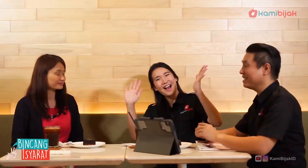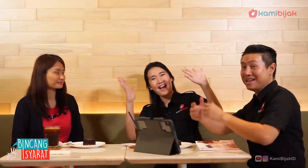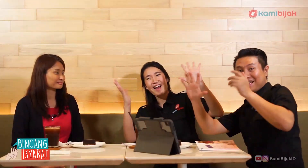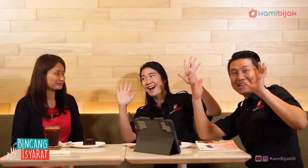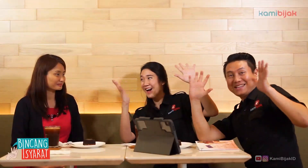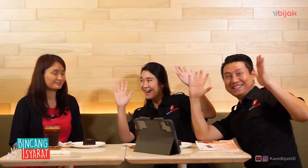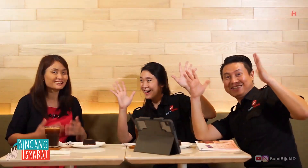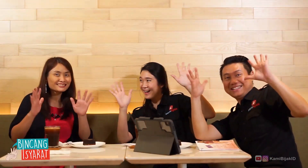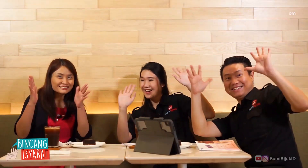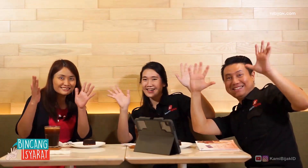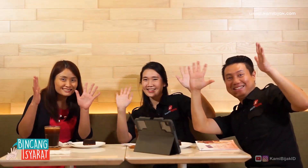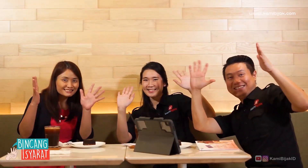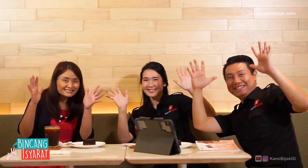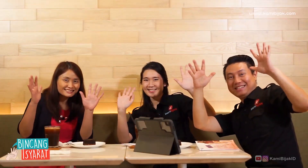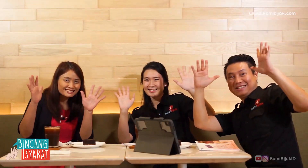Daah!